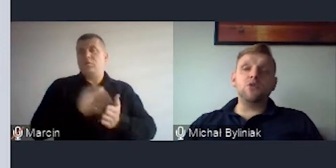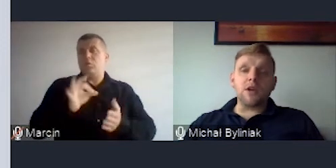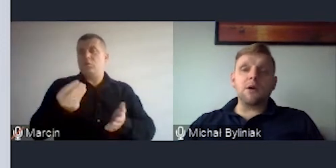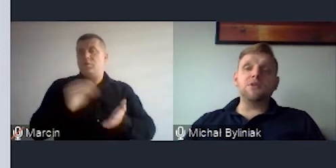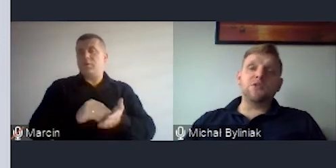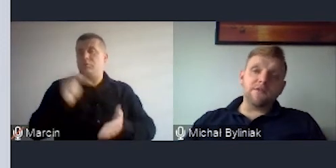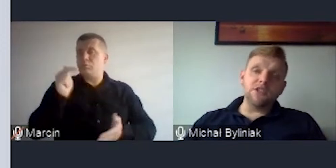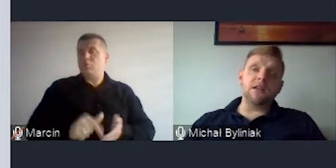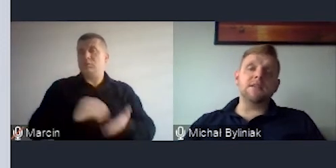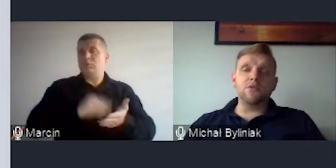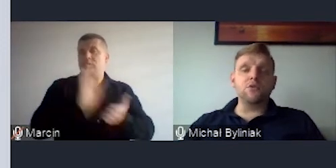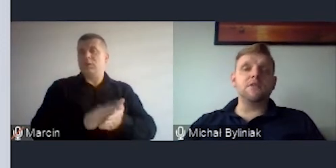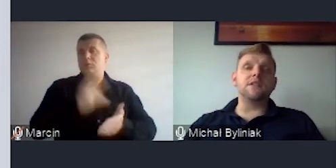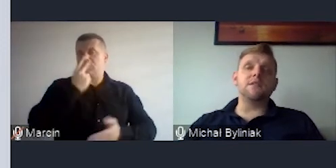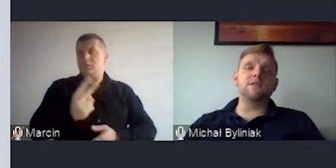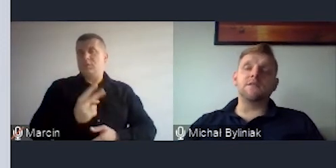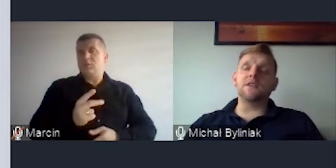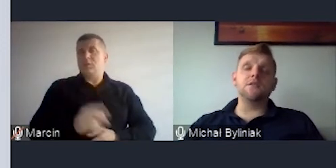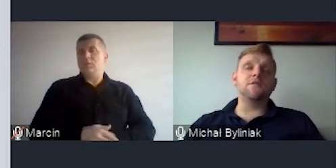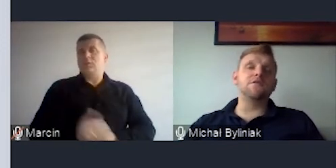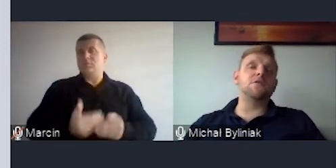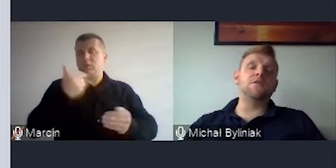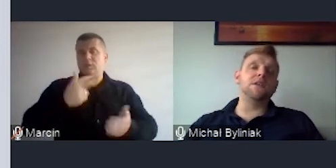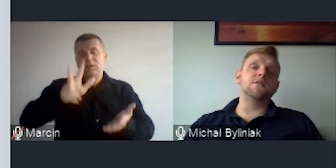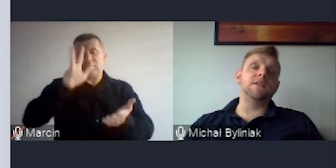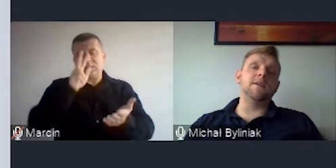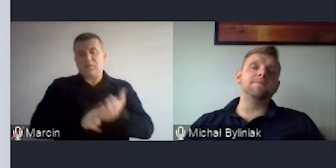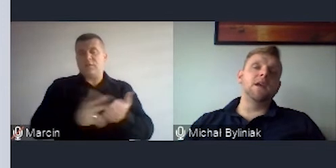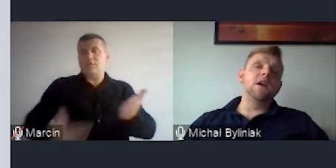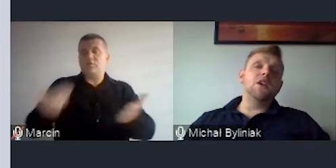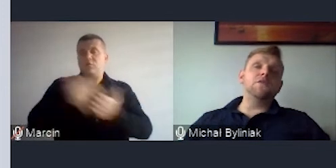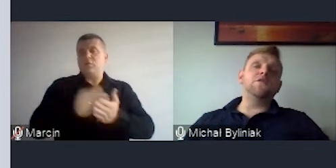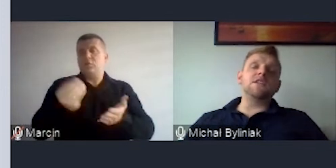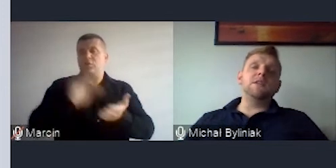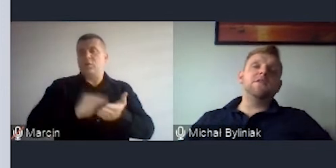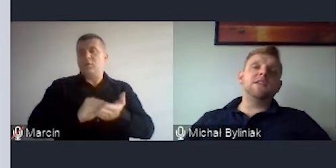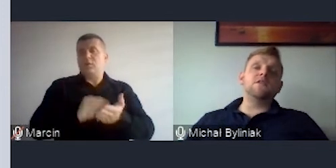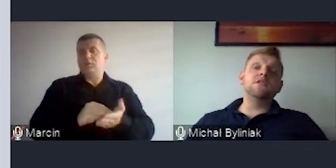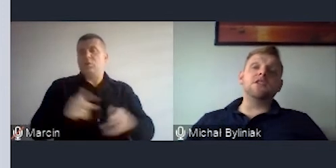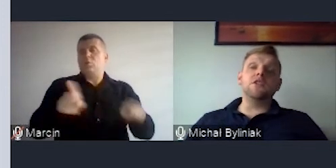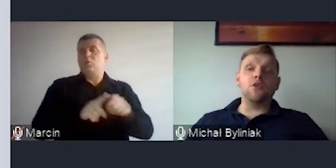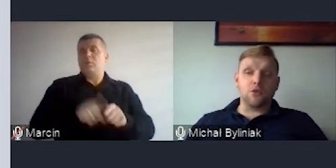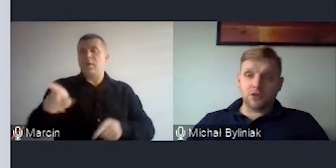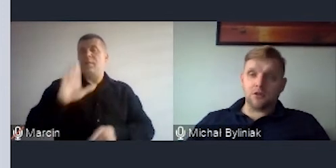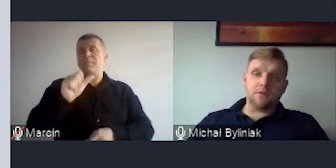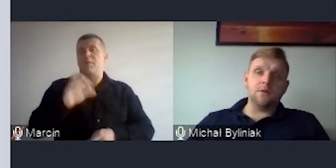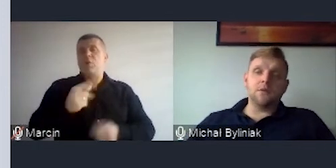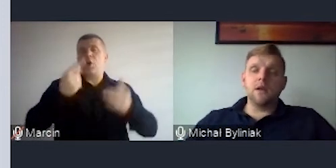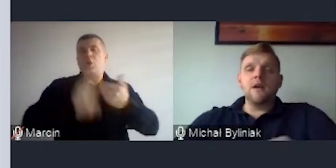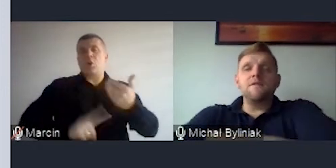Ona musiała być przewidziana z góry w zatwierdzonym wniosku o dofinansowanie i wówczas beneficjent rozlicza się notą księgową.